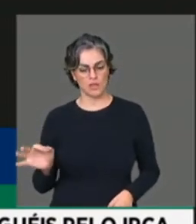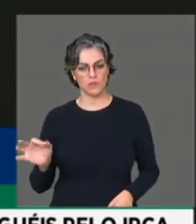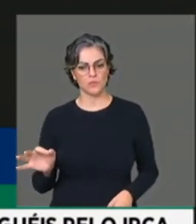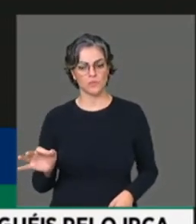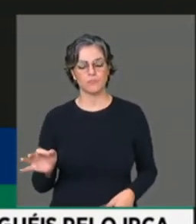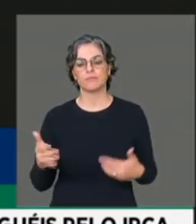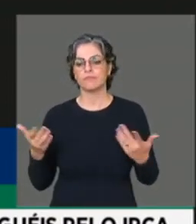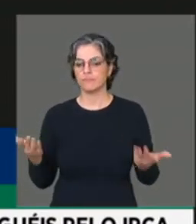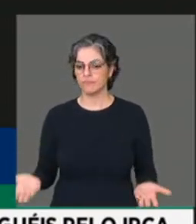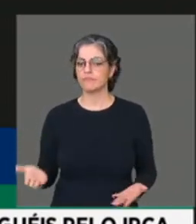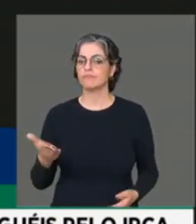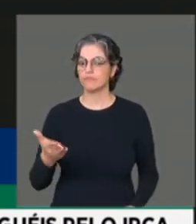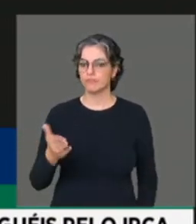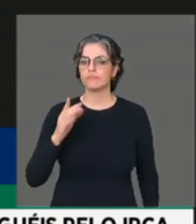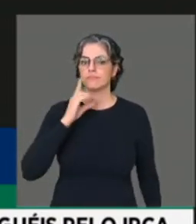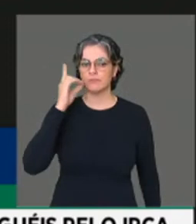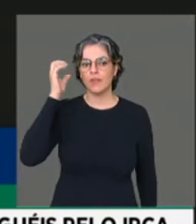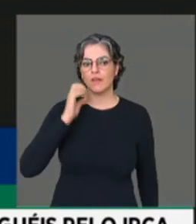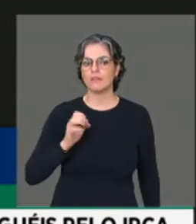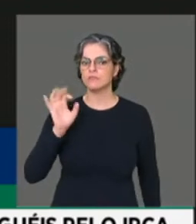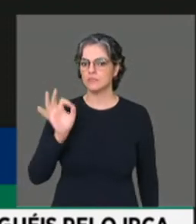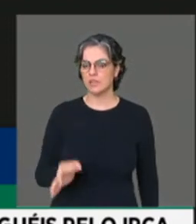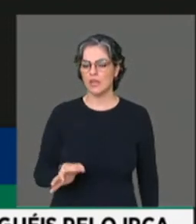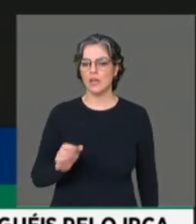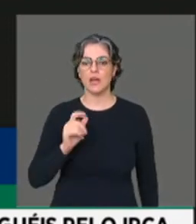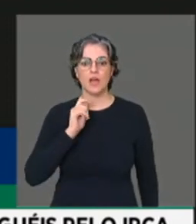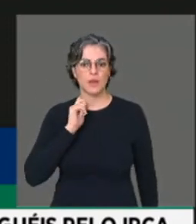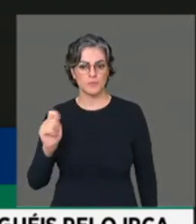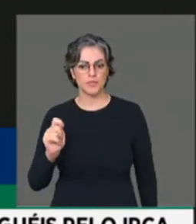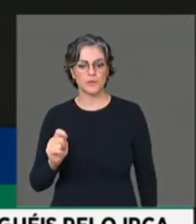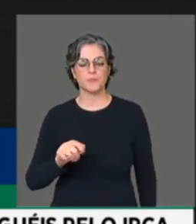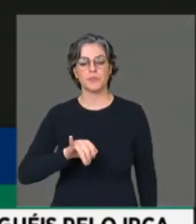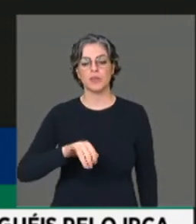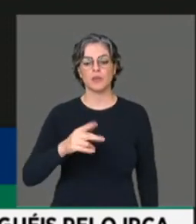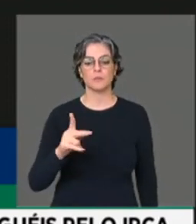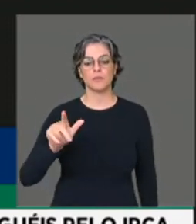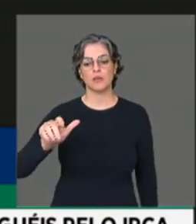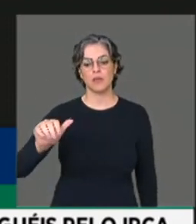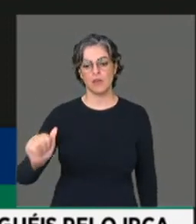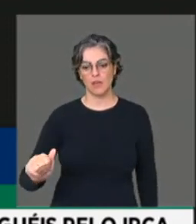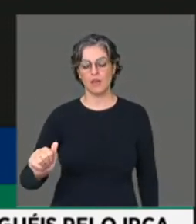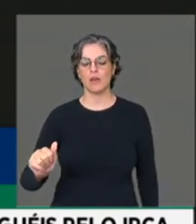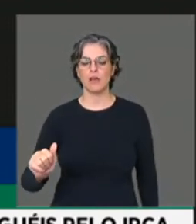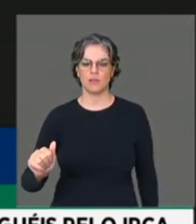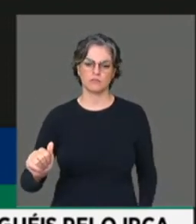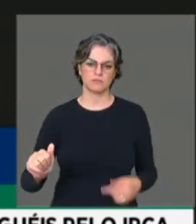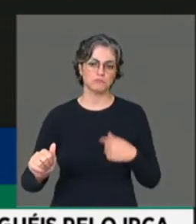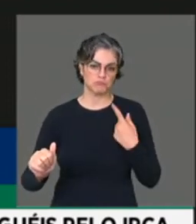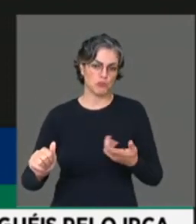31,11%, DEPUTADA ERIKA KOKAY, V.EXA. ESTÁ CERTÍSSIMA EM ABRIL, ENQUANTO O IPCA, ESSE QUE NÓS ESTAMOS SUGERINDO E MERECE SIM SER DISCUTIDO...